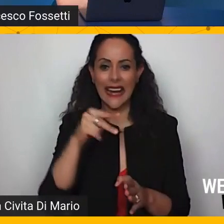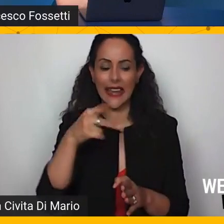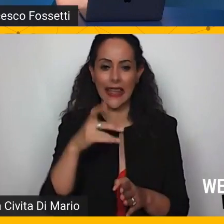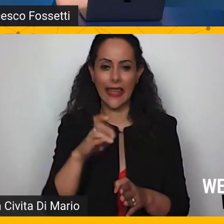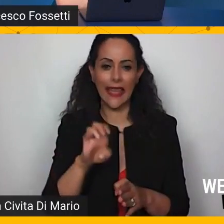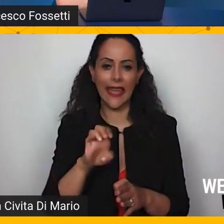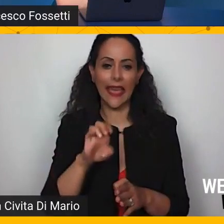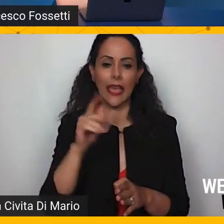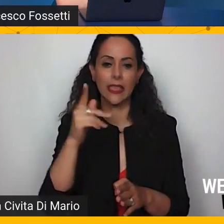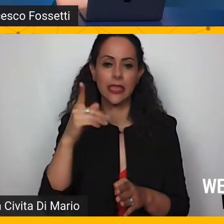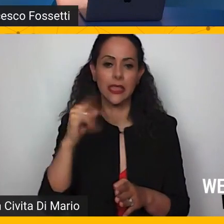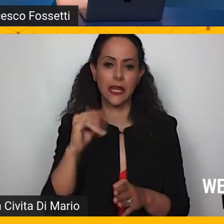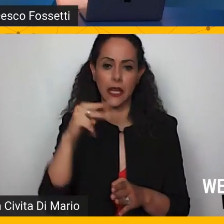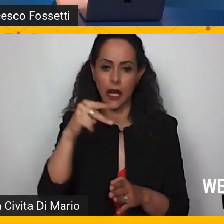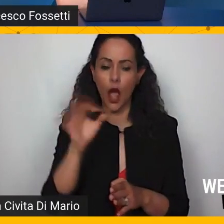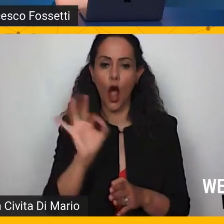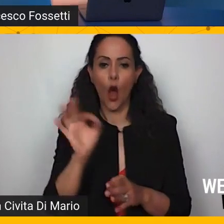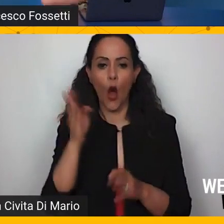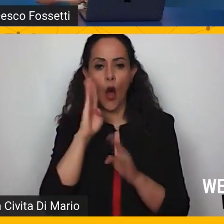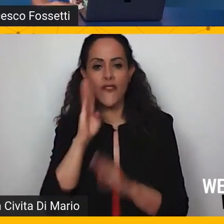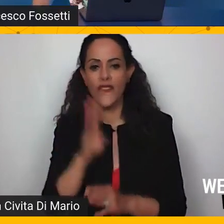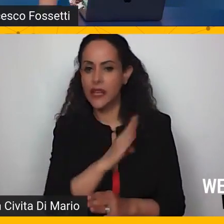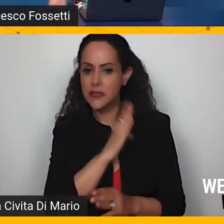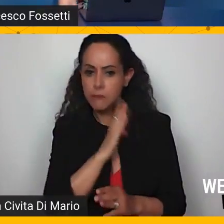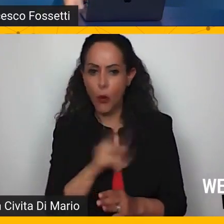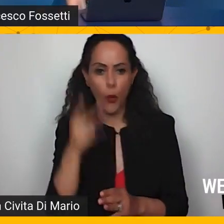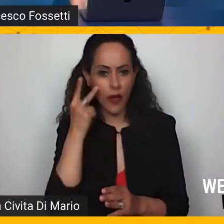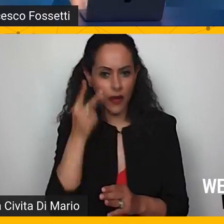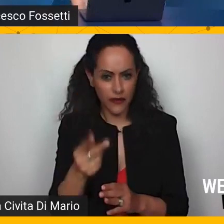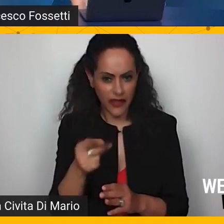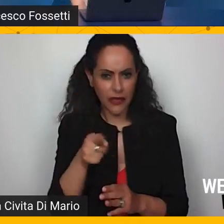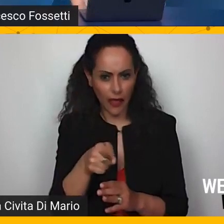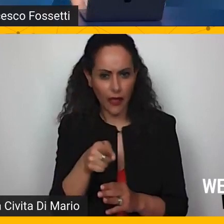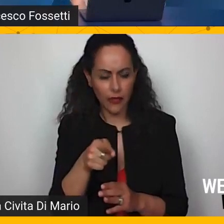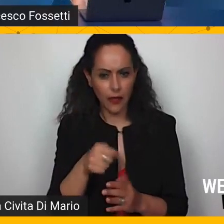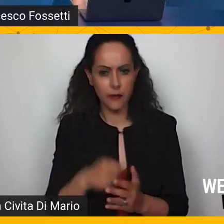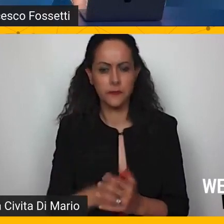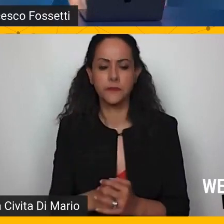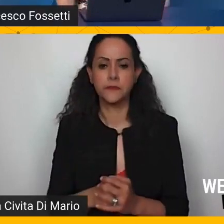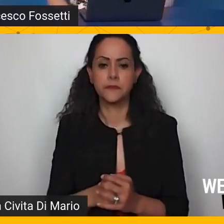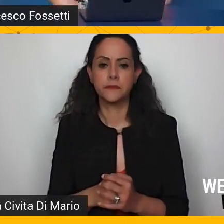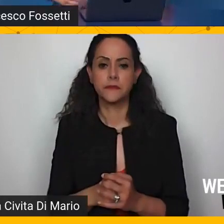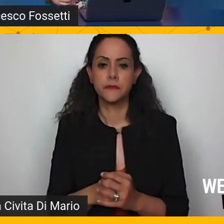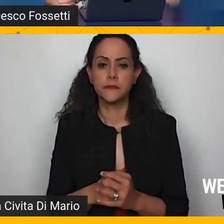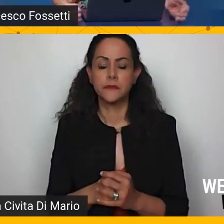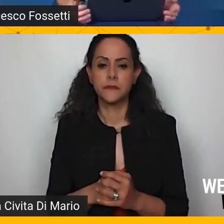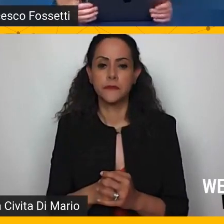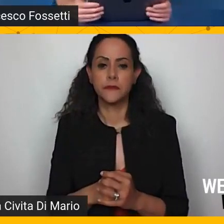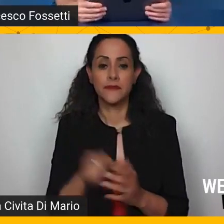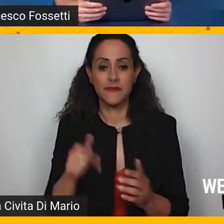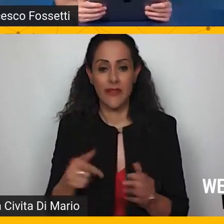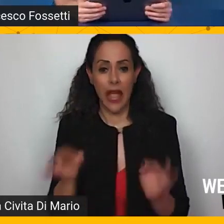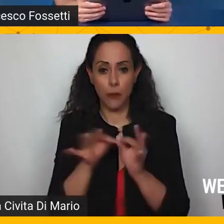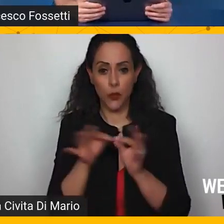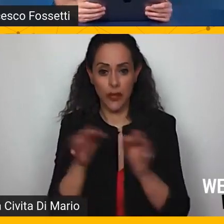seguite su LinkedIn o eh su Facebook e ehm noi durante eh